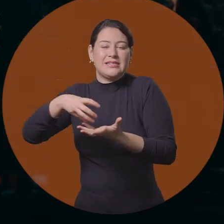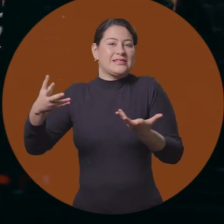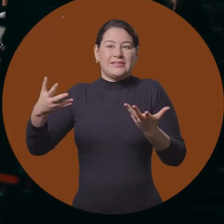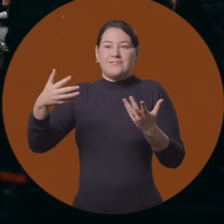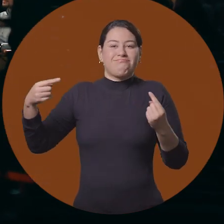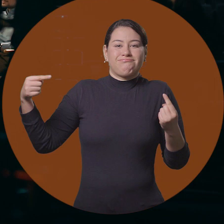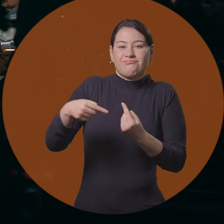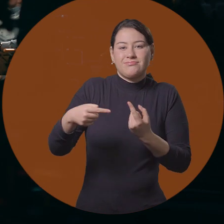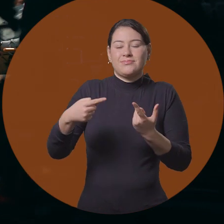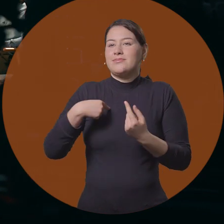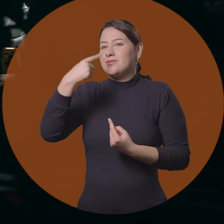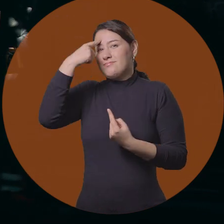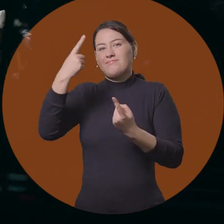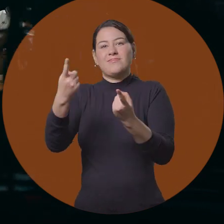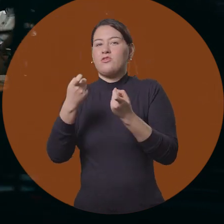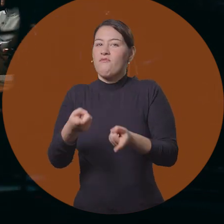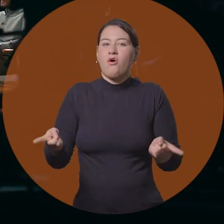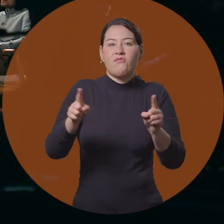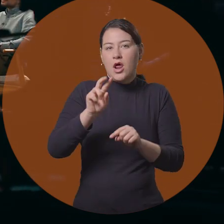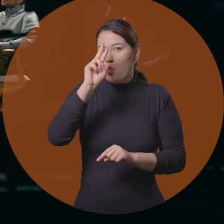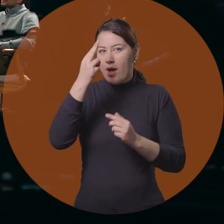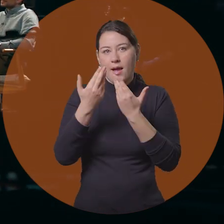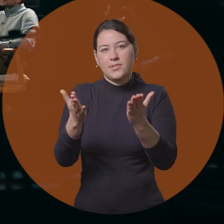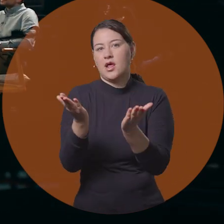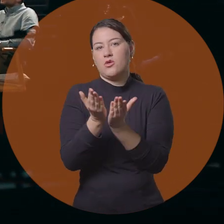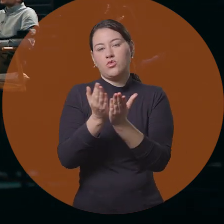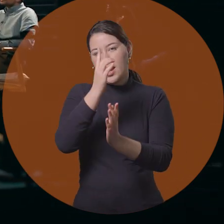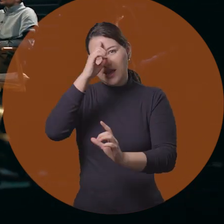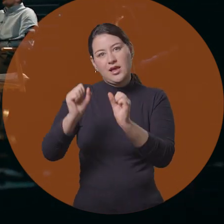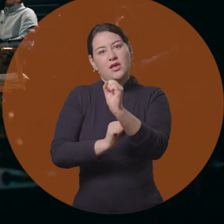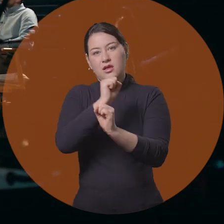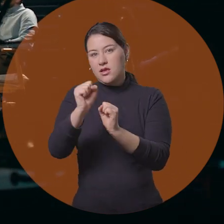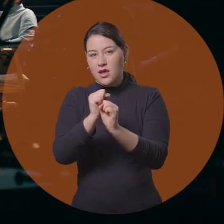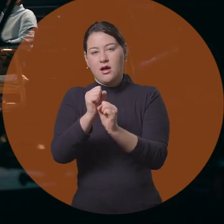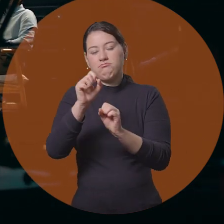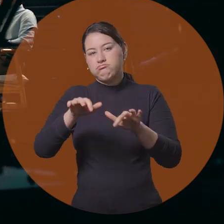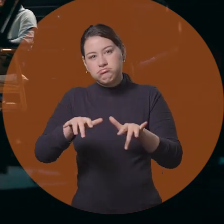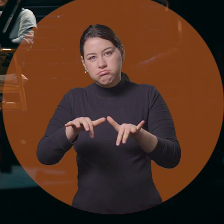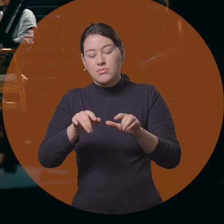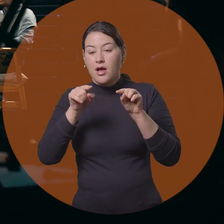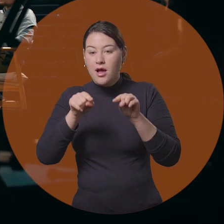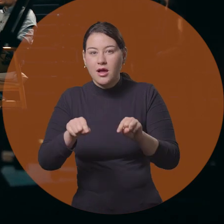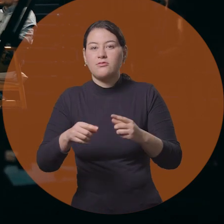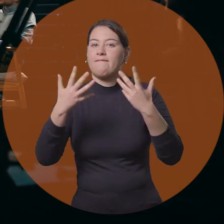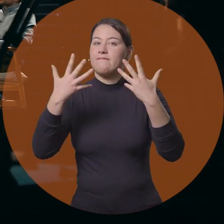“Tengo que volverme a Uruguay, tengo que entrar a la carrera de Ingeniería de Sistemas y a eso es a lo que me quiero dedicar.”